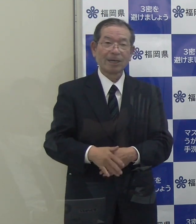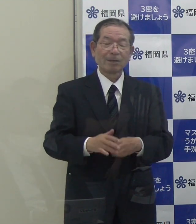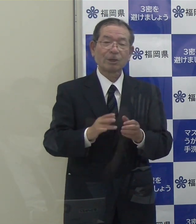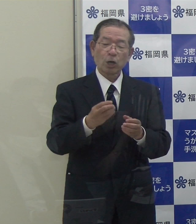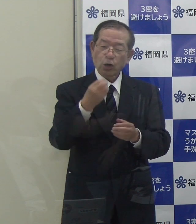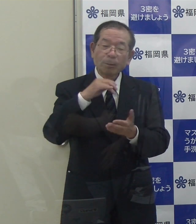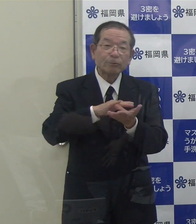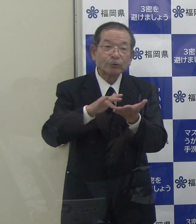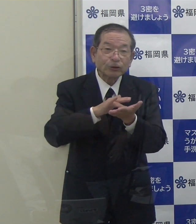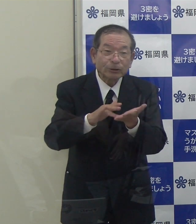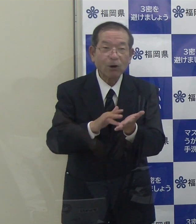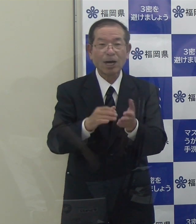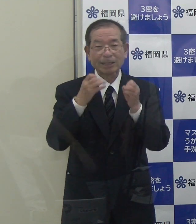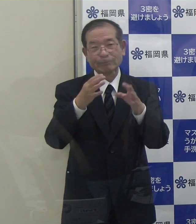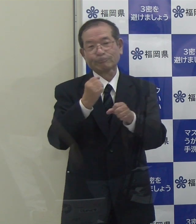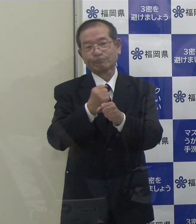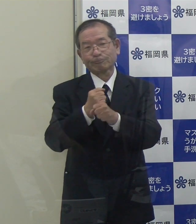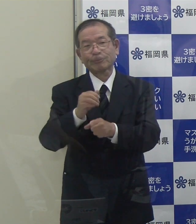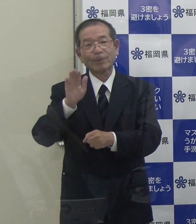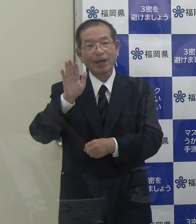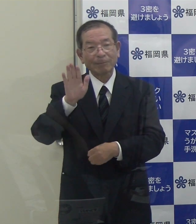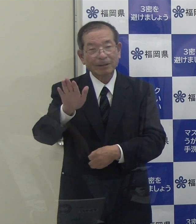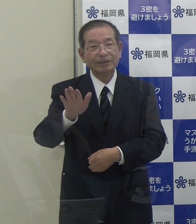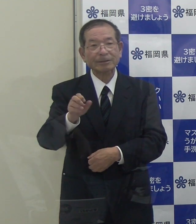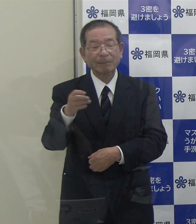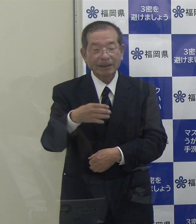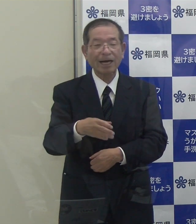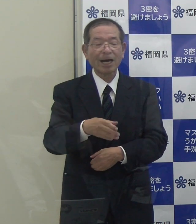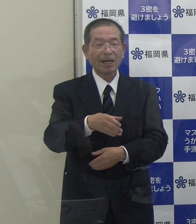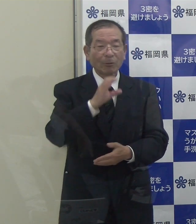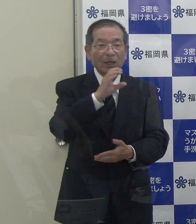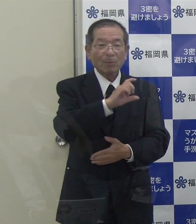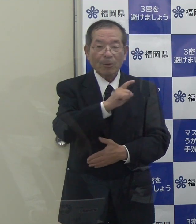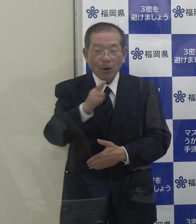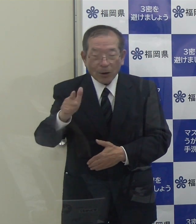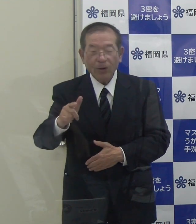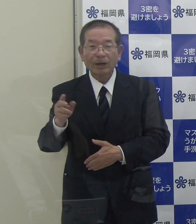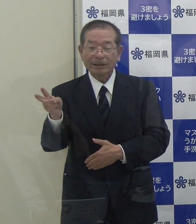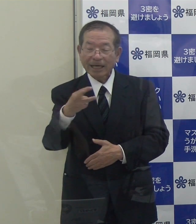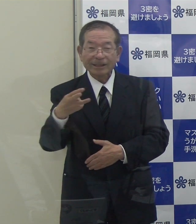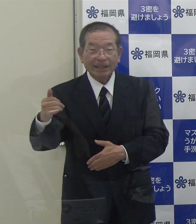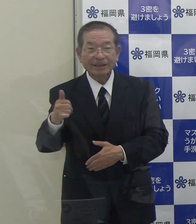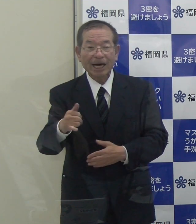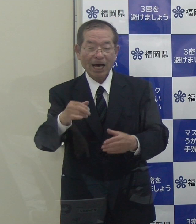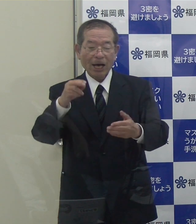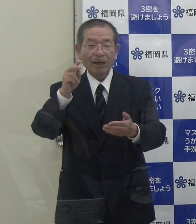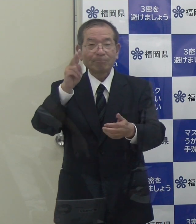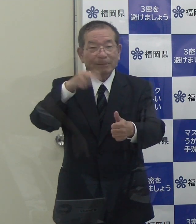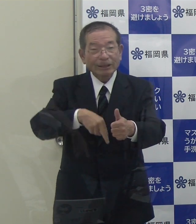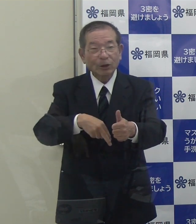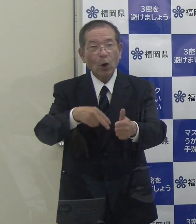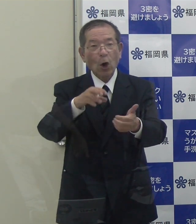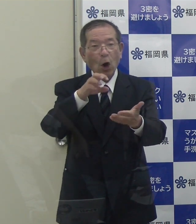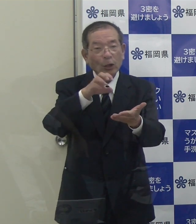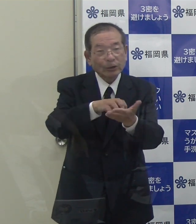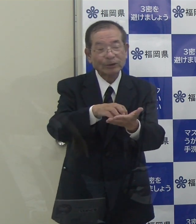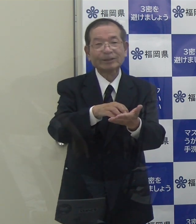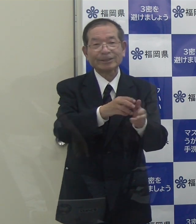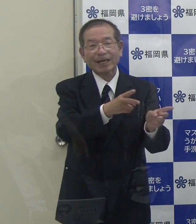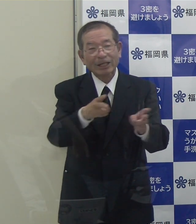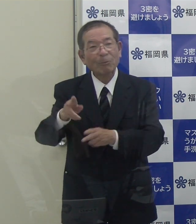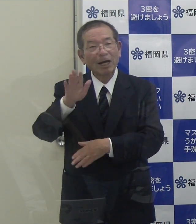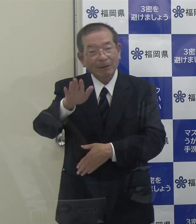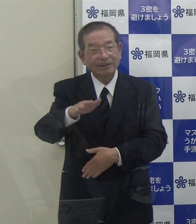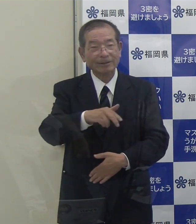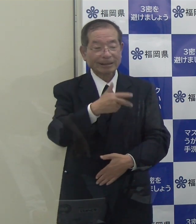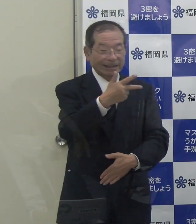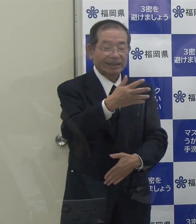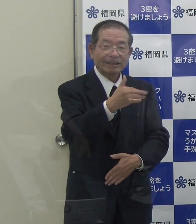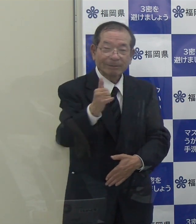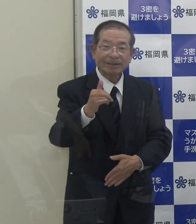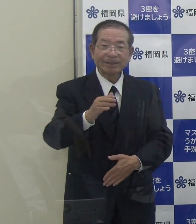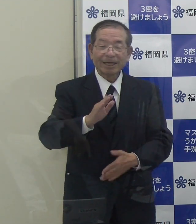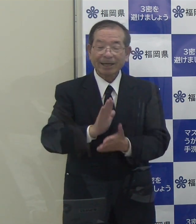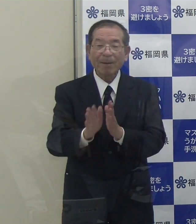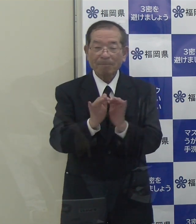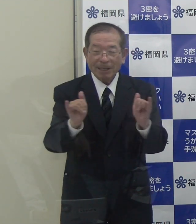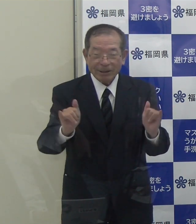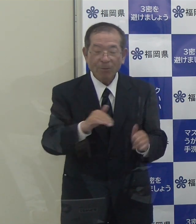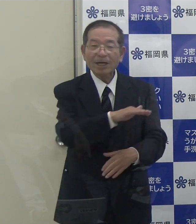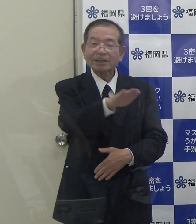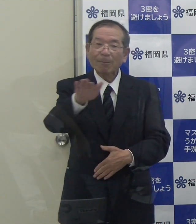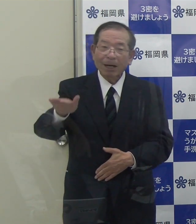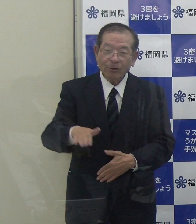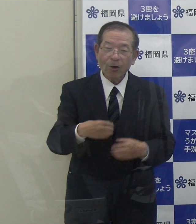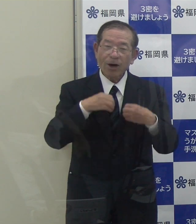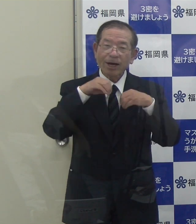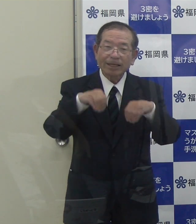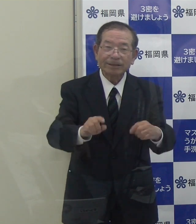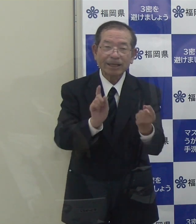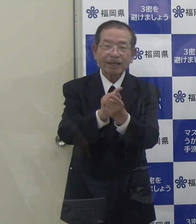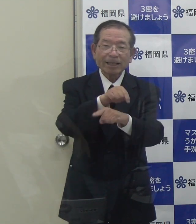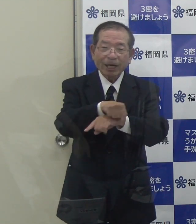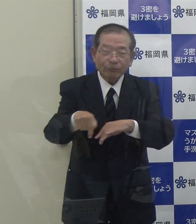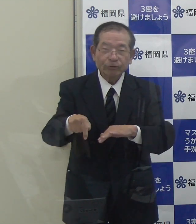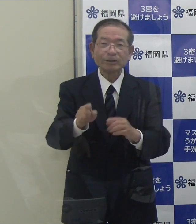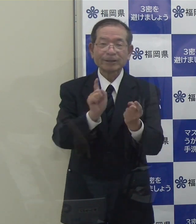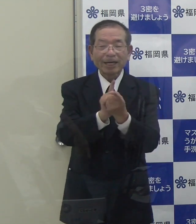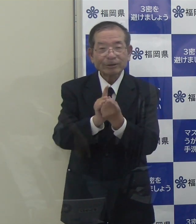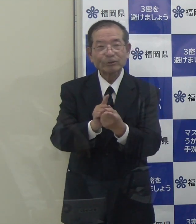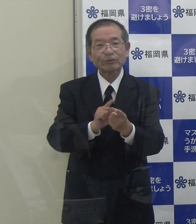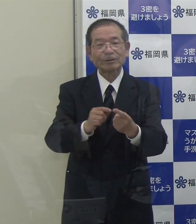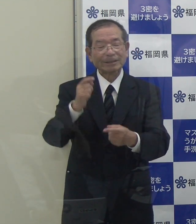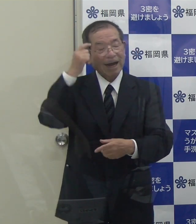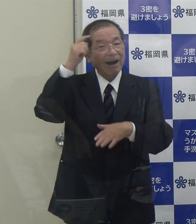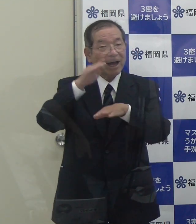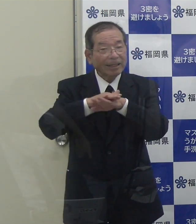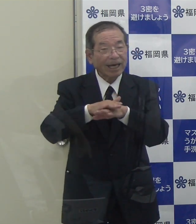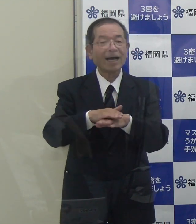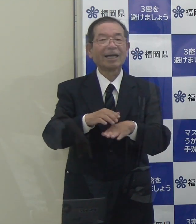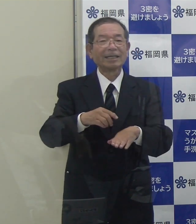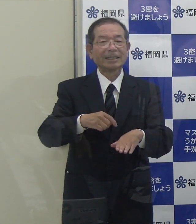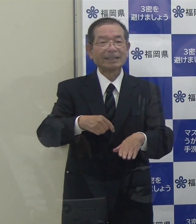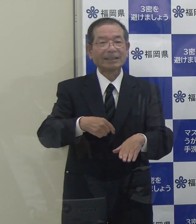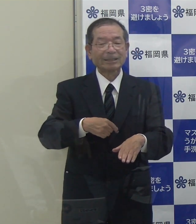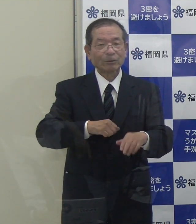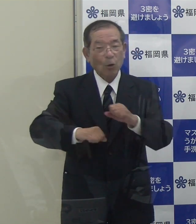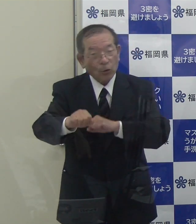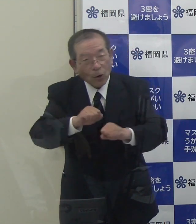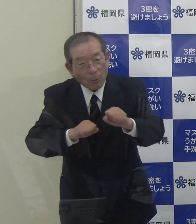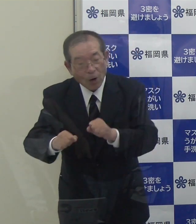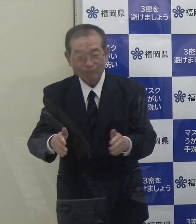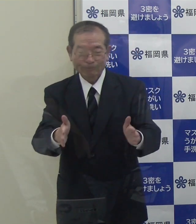また、飲食店等も含めて、第三者認証制度が進んできており、市民、県民の皆さんの感染防止対策に対する意識、行動も非常に慎重に行っていただいているということ。